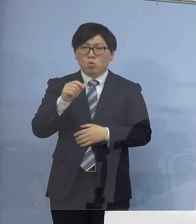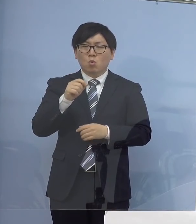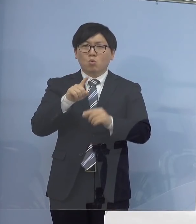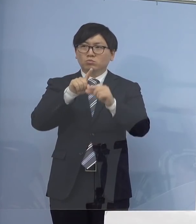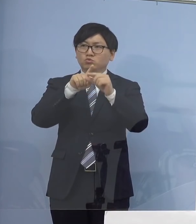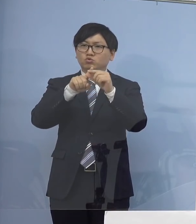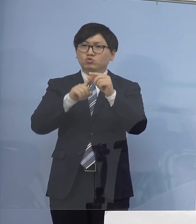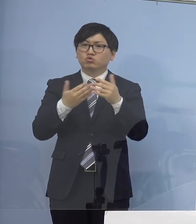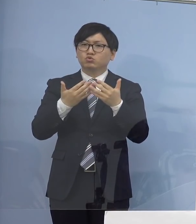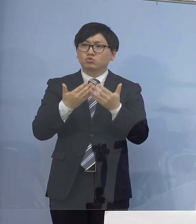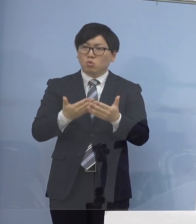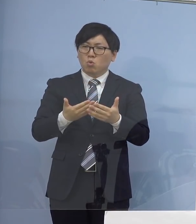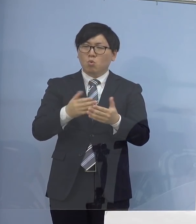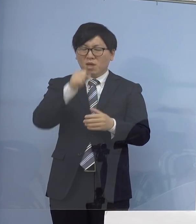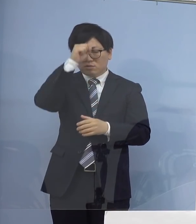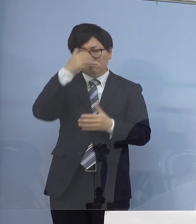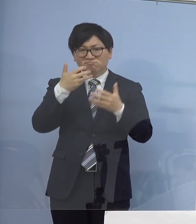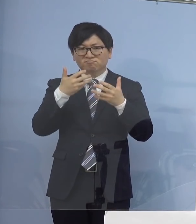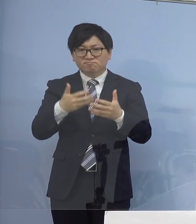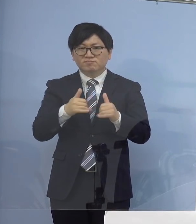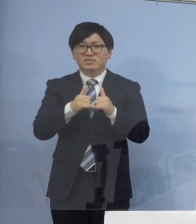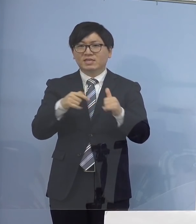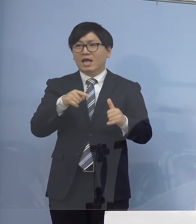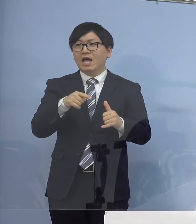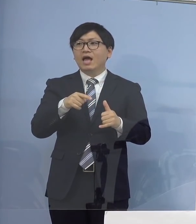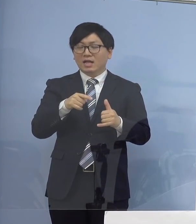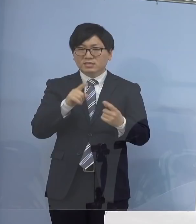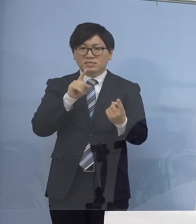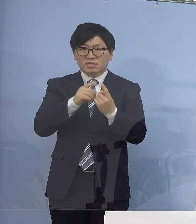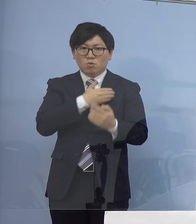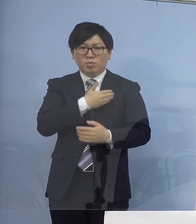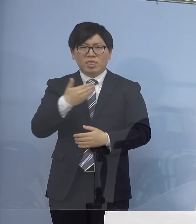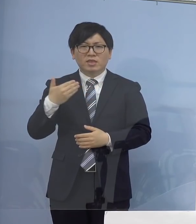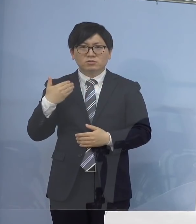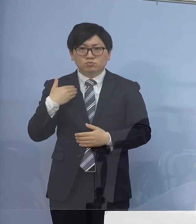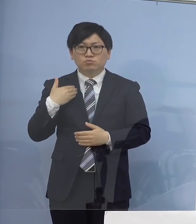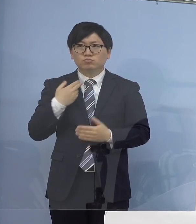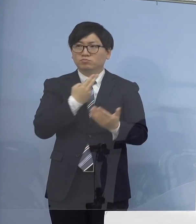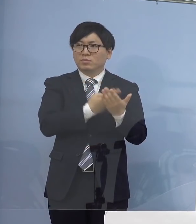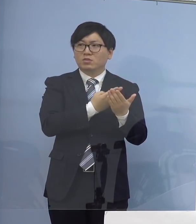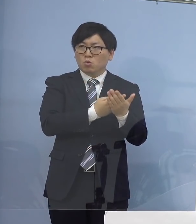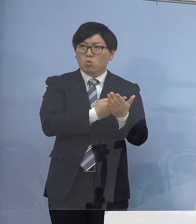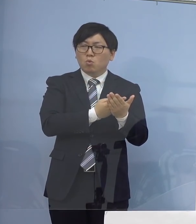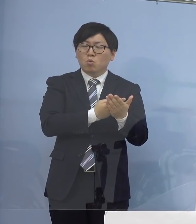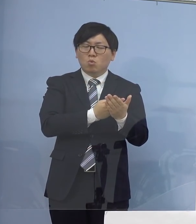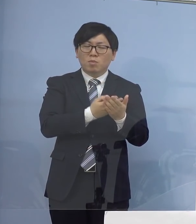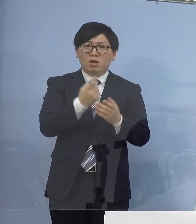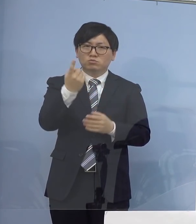こうしたものにしっかりと対応できるように やはり先読み先読みをしてその体制を